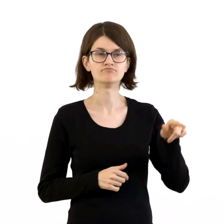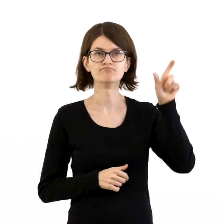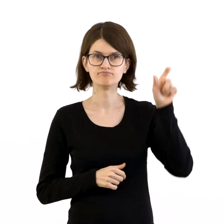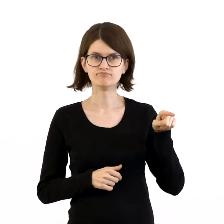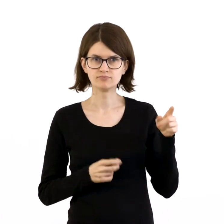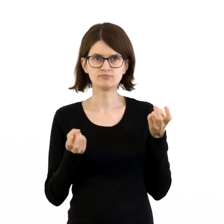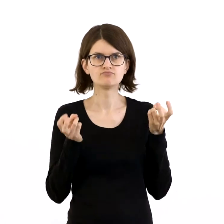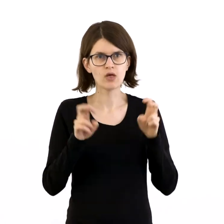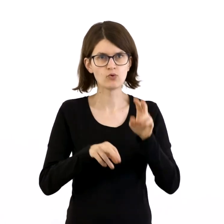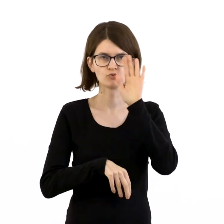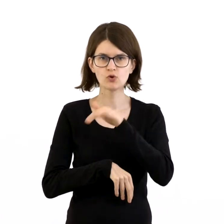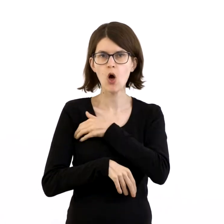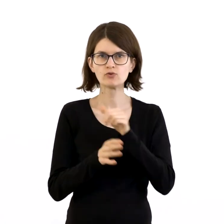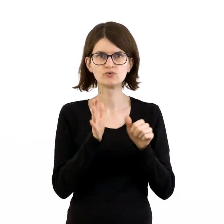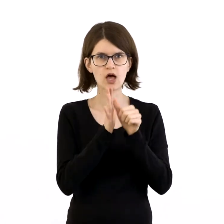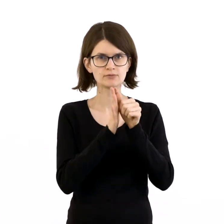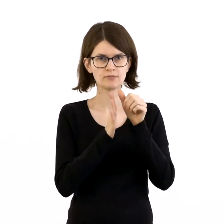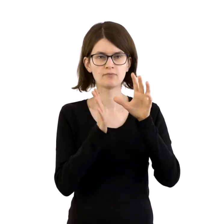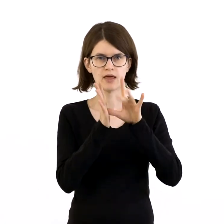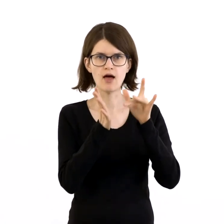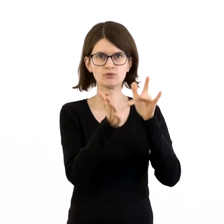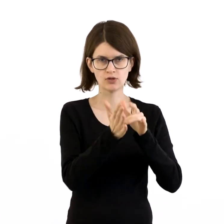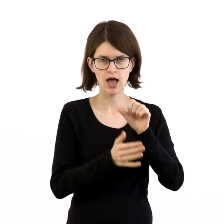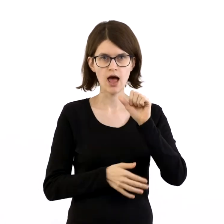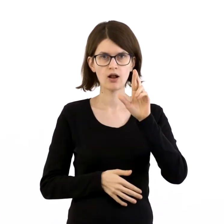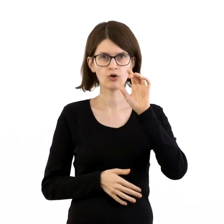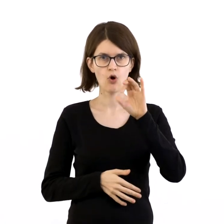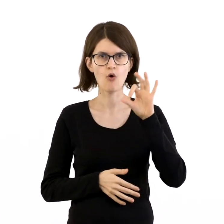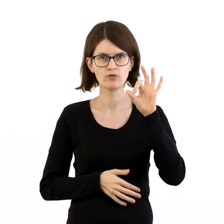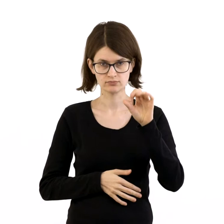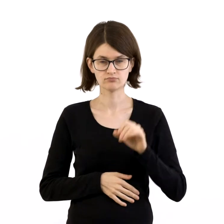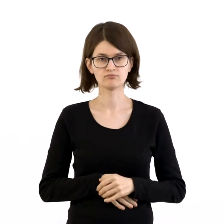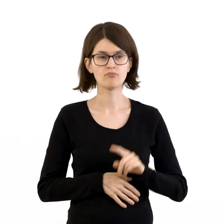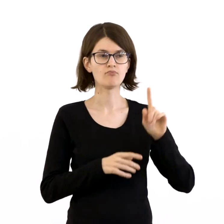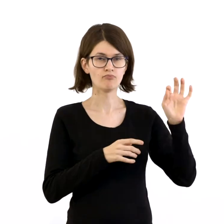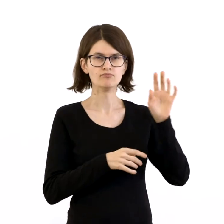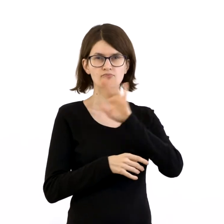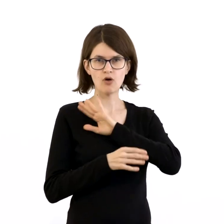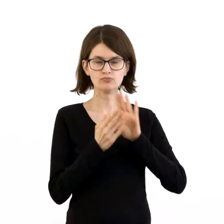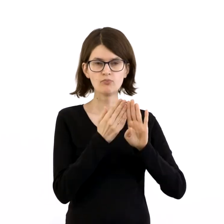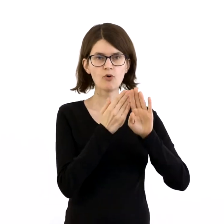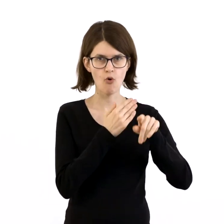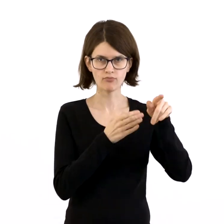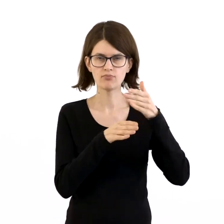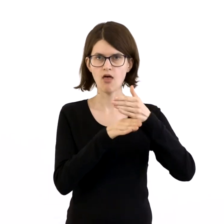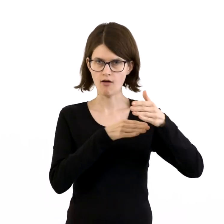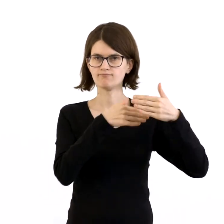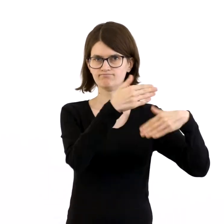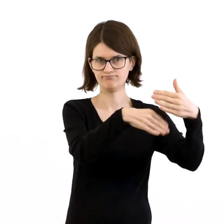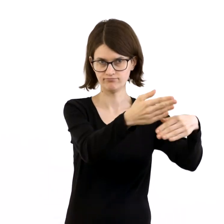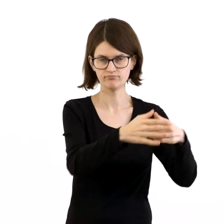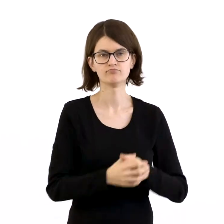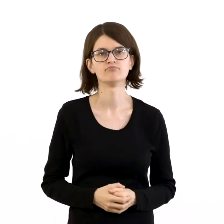Założył szkołę rzeźbiarską w Argos, która działała jeszcze długo po jego śmierci.